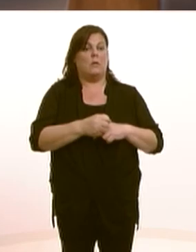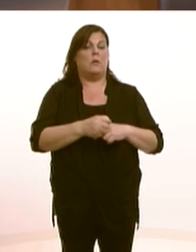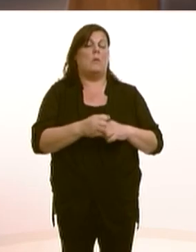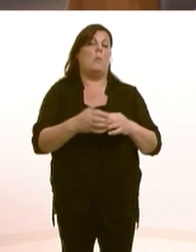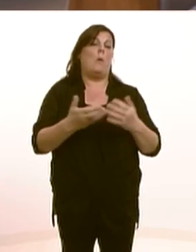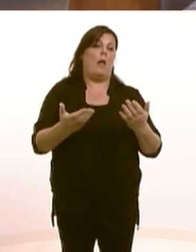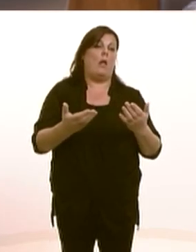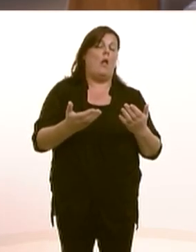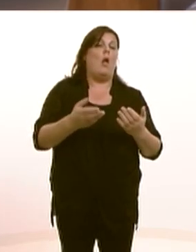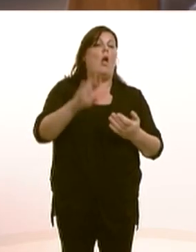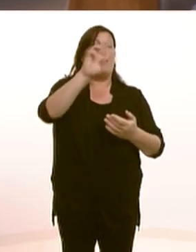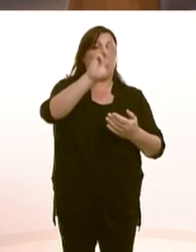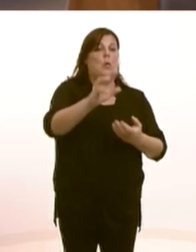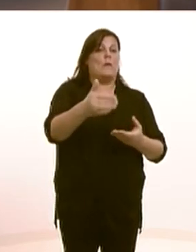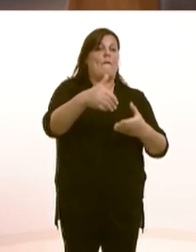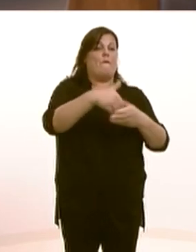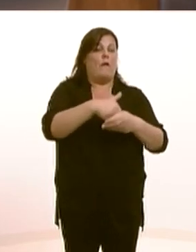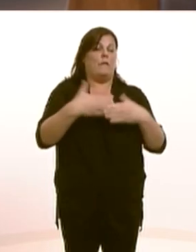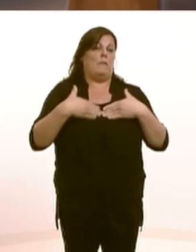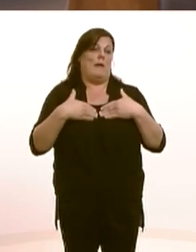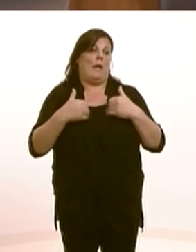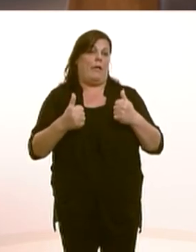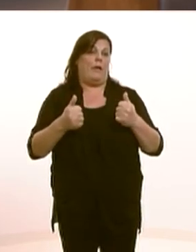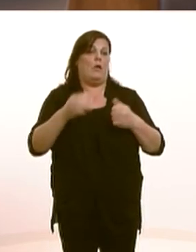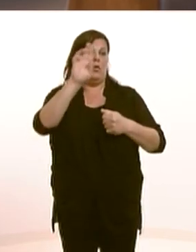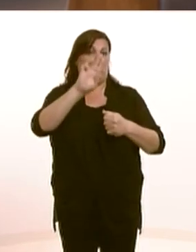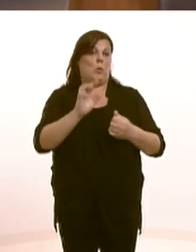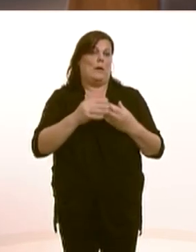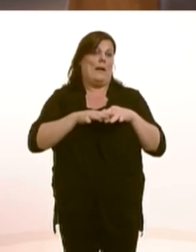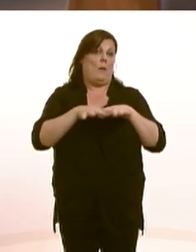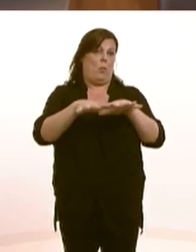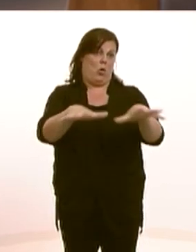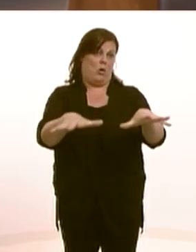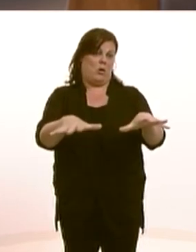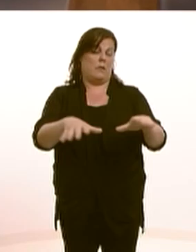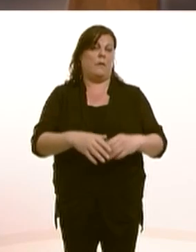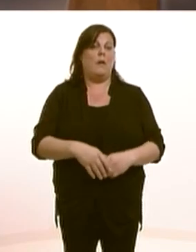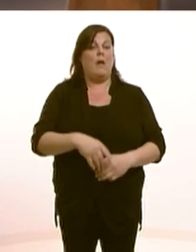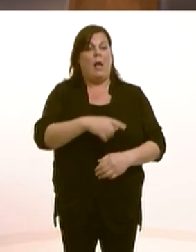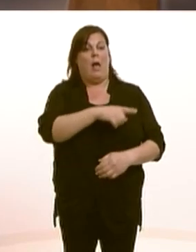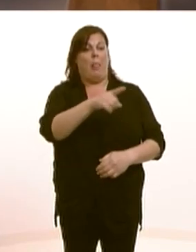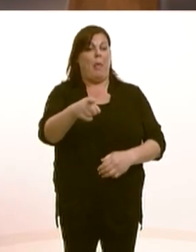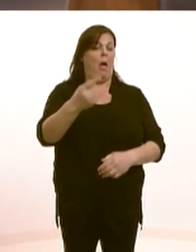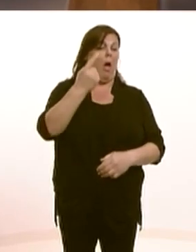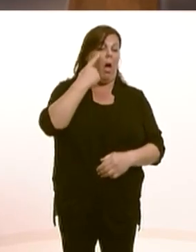Bydd hwn yn rhan oír cwricwlwm newydd. Y Llywydd / The Presiding Officer: Cwestiwn 9óAngela Burns. Angela Burns: Thank you.